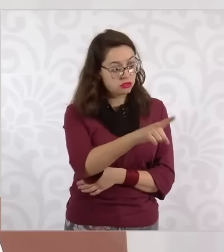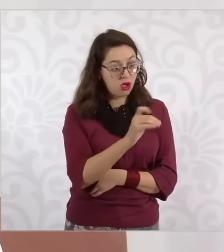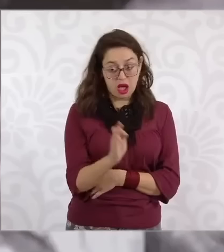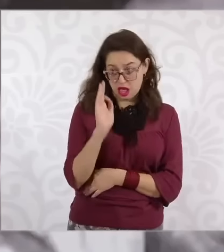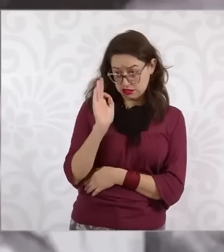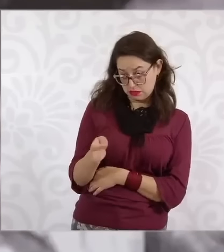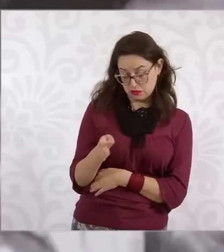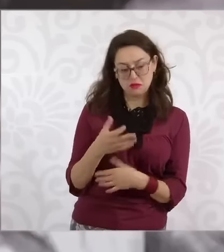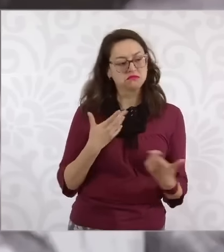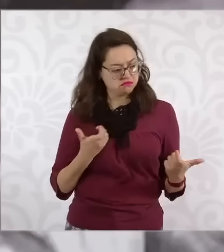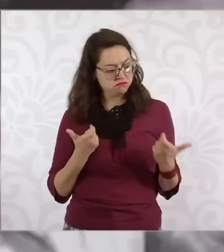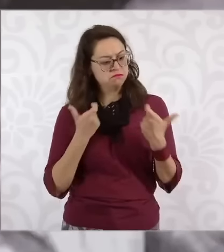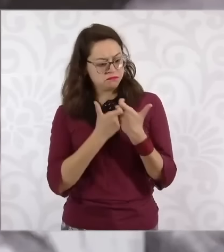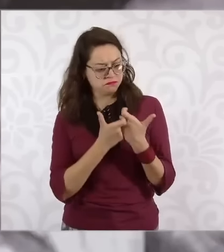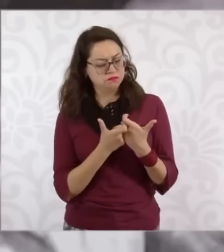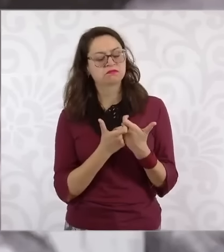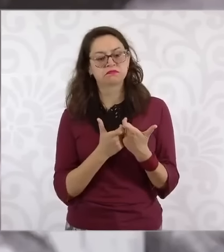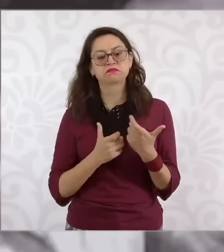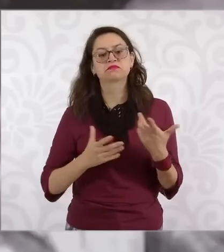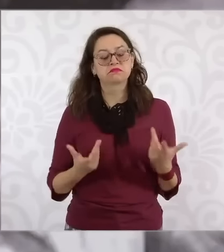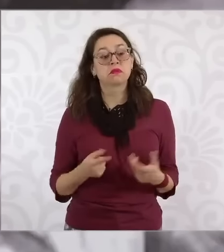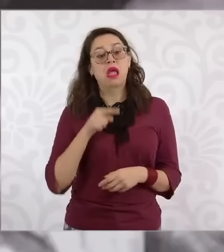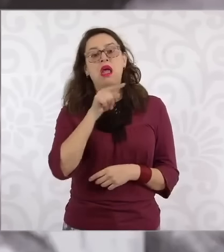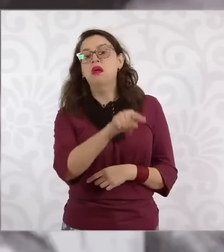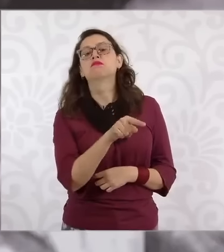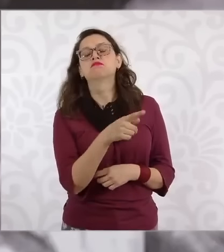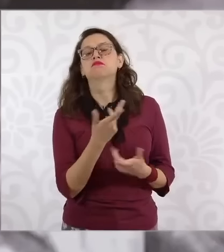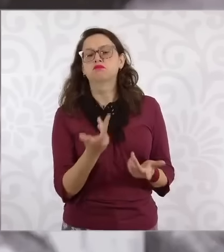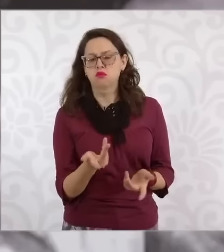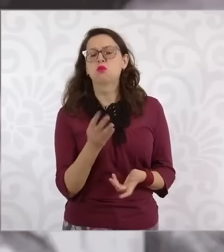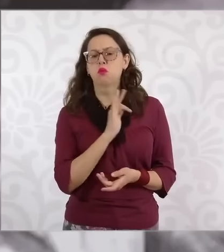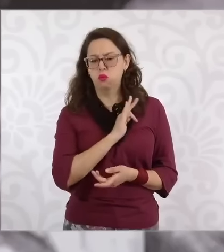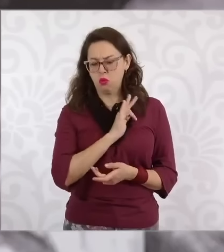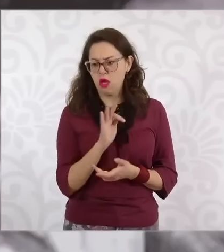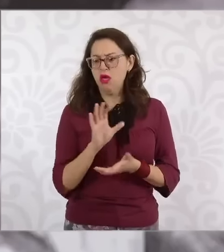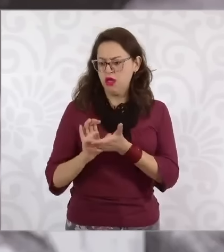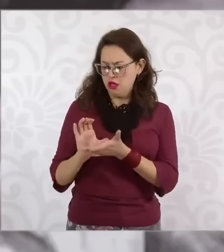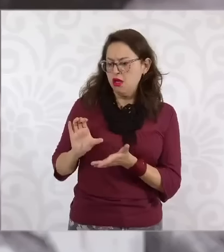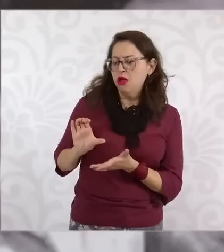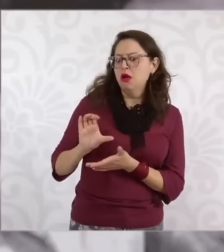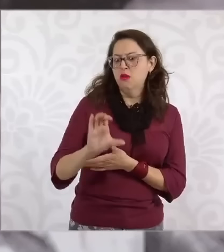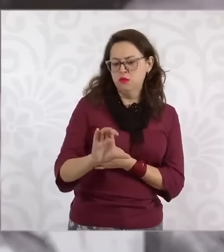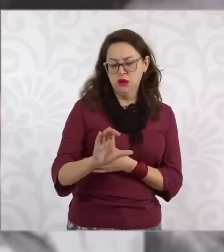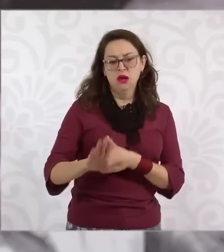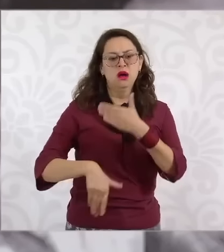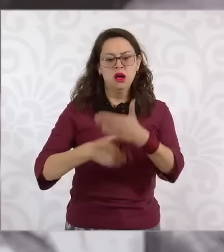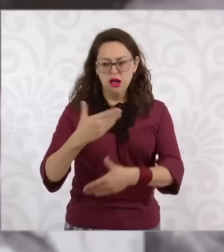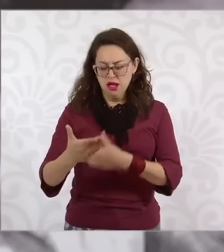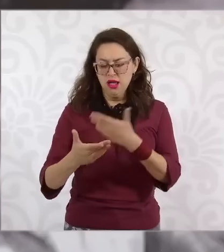privado y este participante pues va a ayudar con la inversión y asume también ciertos riesgos.